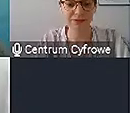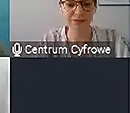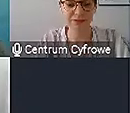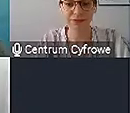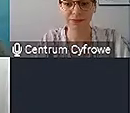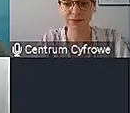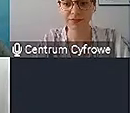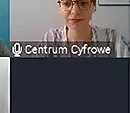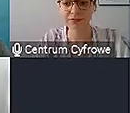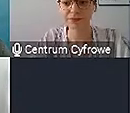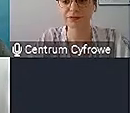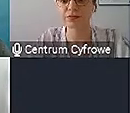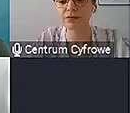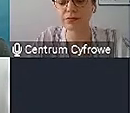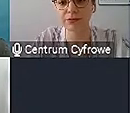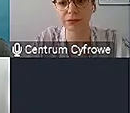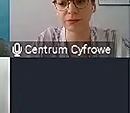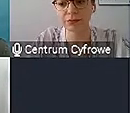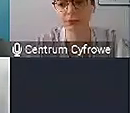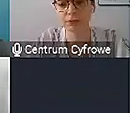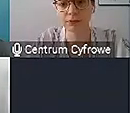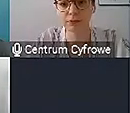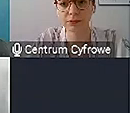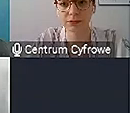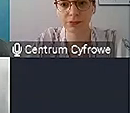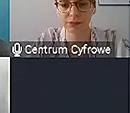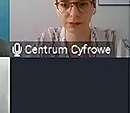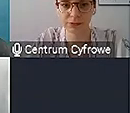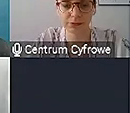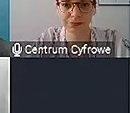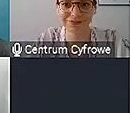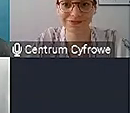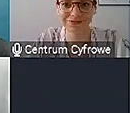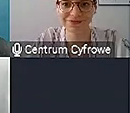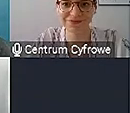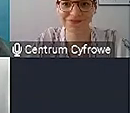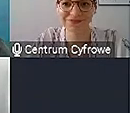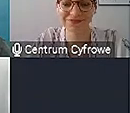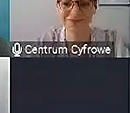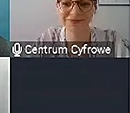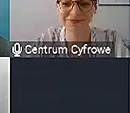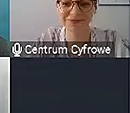może być bardzo przydatną kompetencją i w pracy, i w nauce, i nawet może generalnie w życiu.